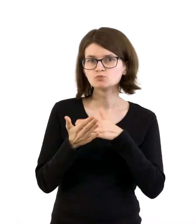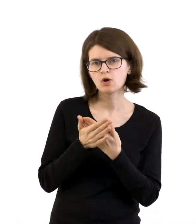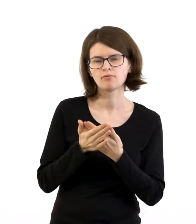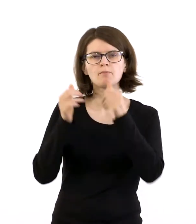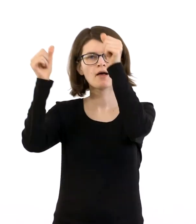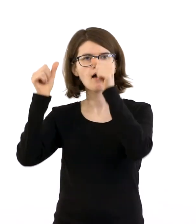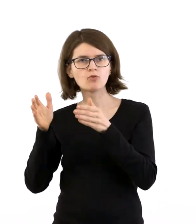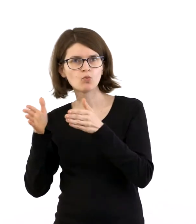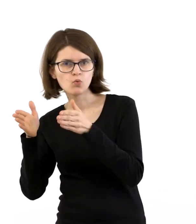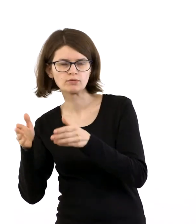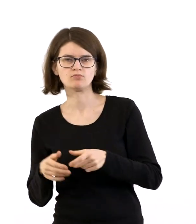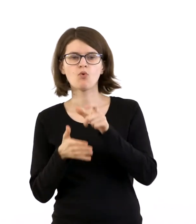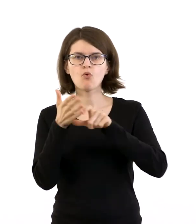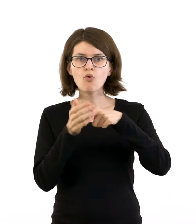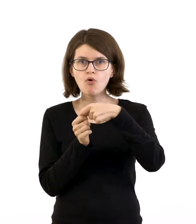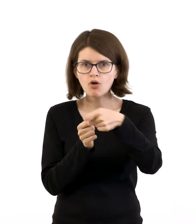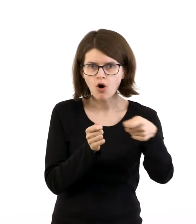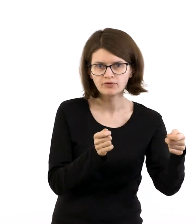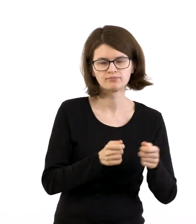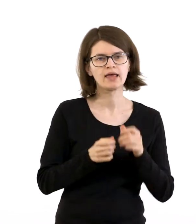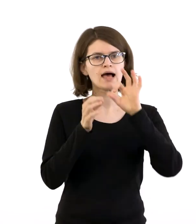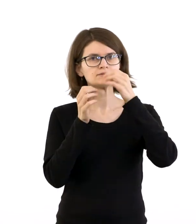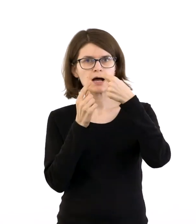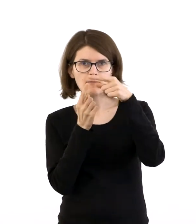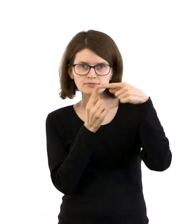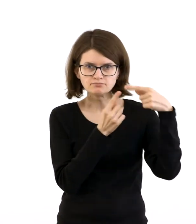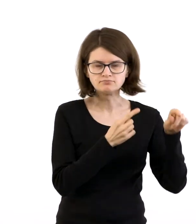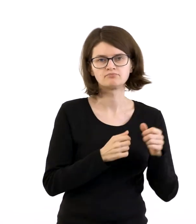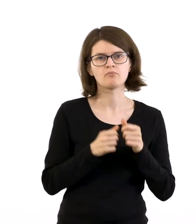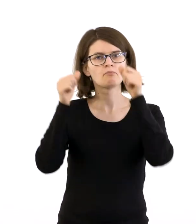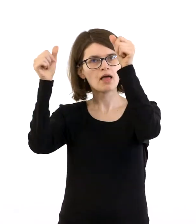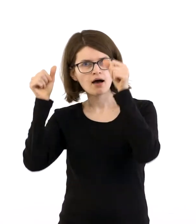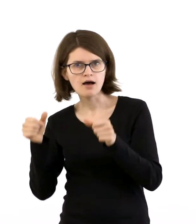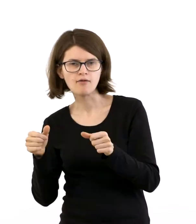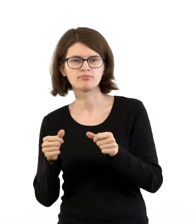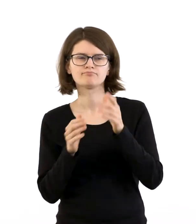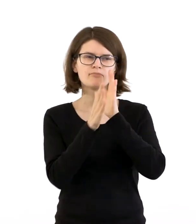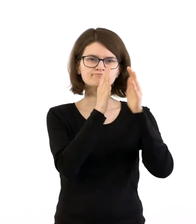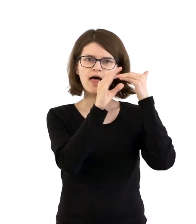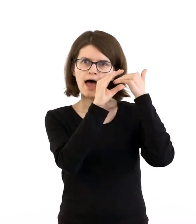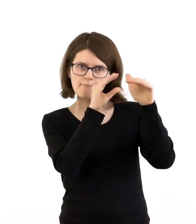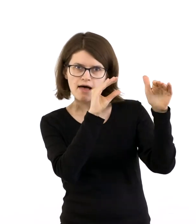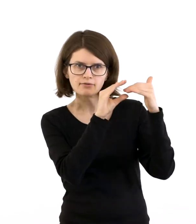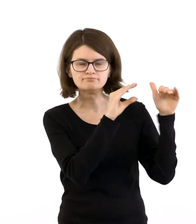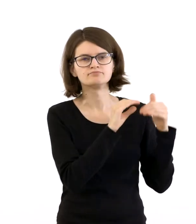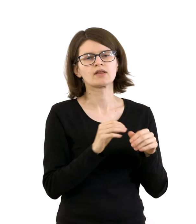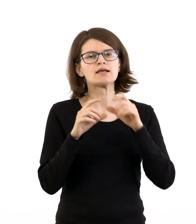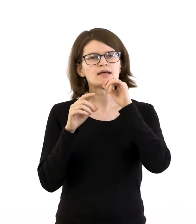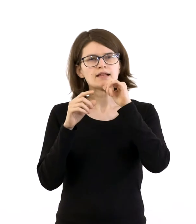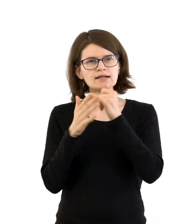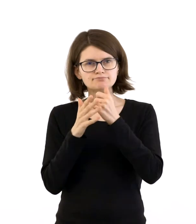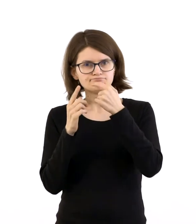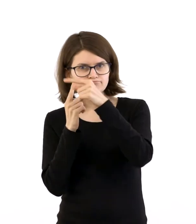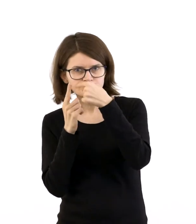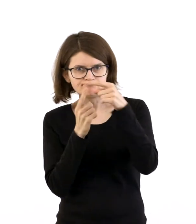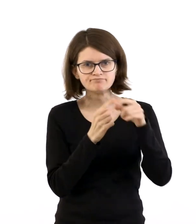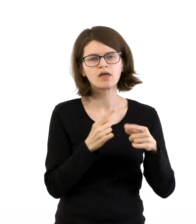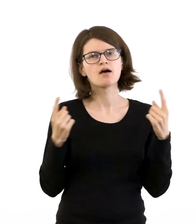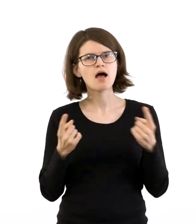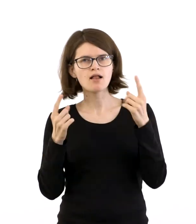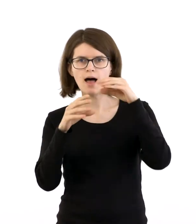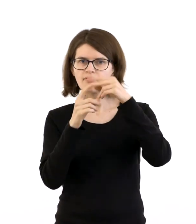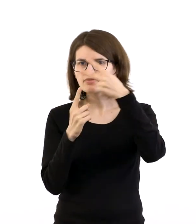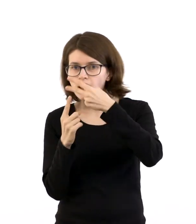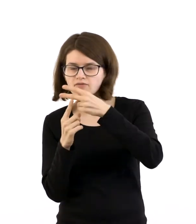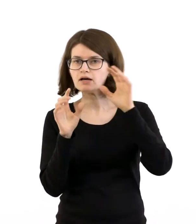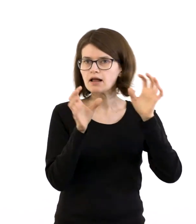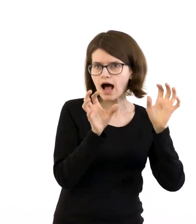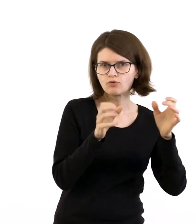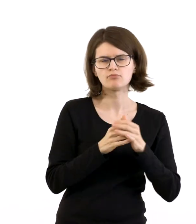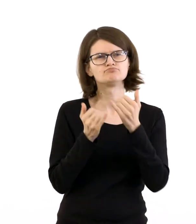Są to m.in.: billboardy, ulotki, sms, plakaty, bezpośredni mailing, wysyłka listów do darczyńców, reklamy w mediach tradycyjnych,